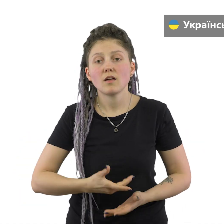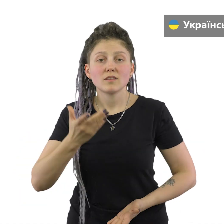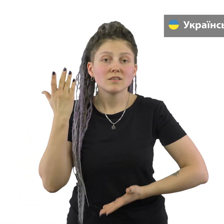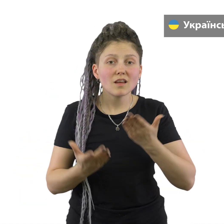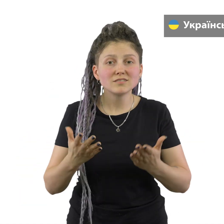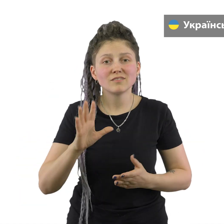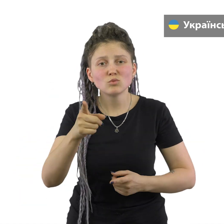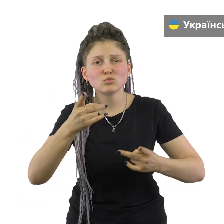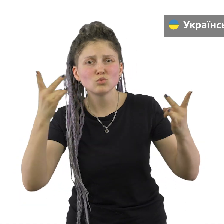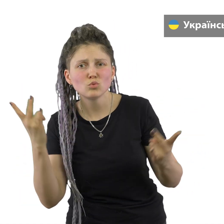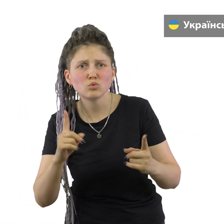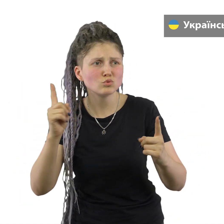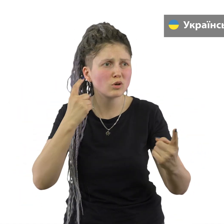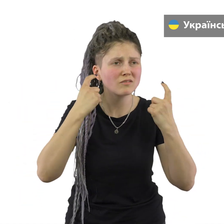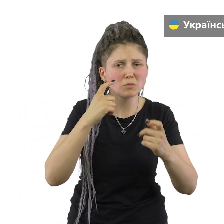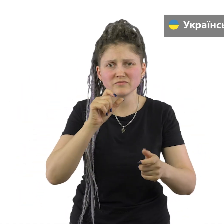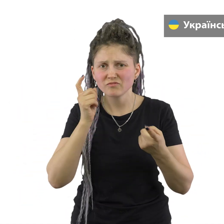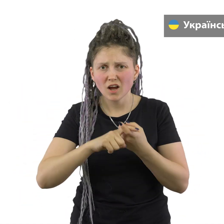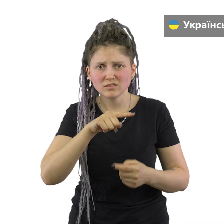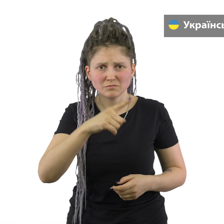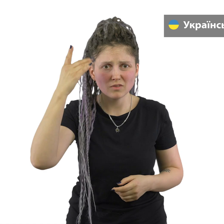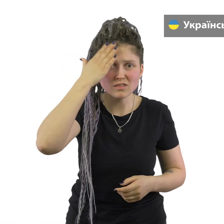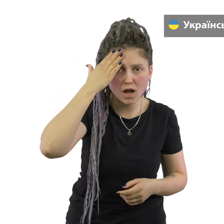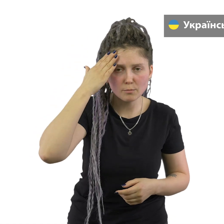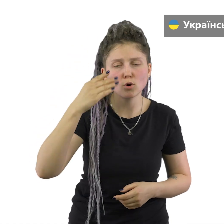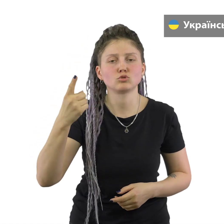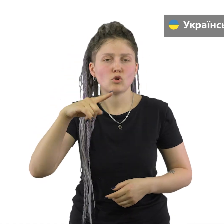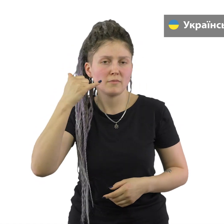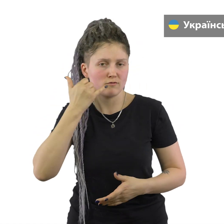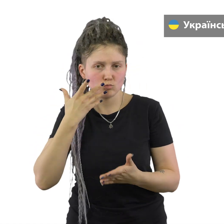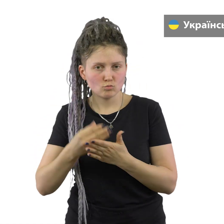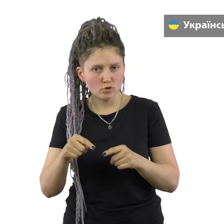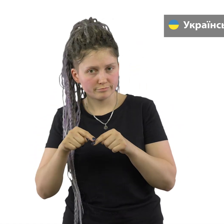Якщо вам потрібна інформація про детальні правила перетину кордону, звертайтеся до прикордонної служби: